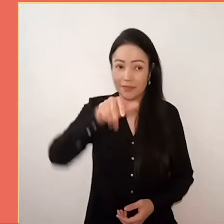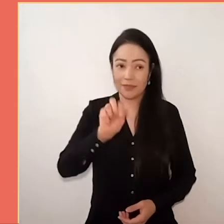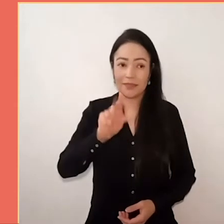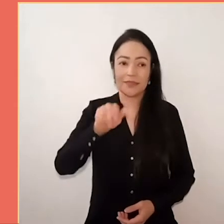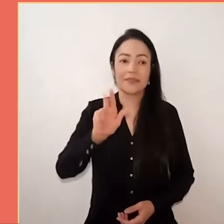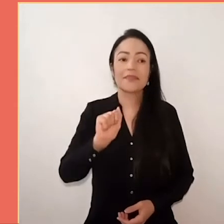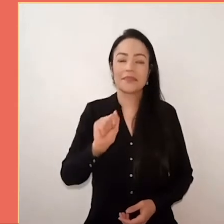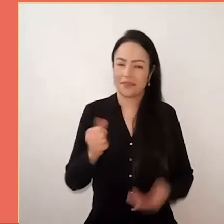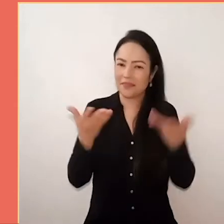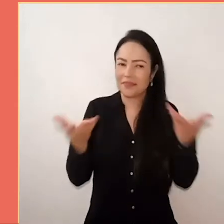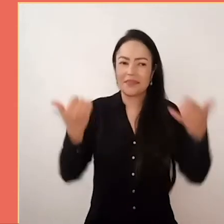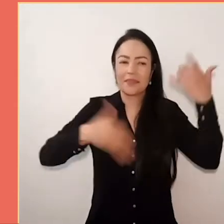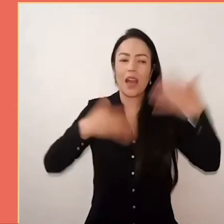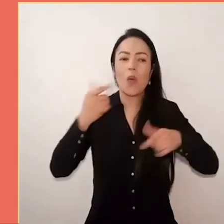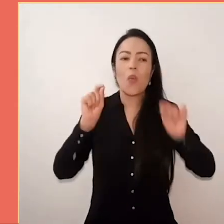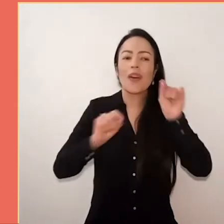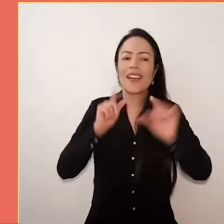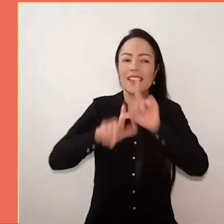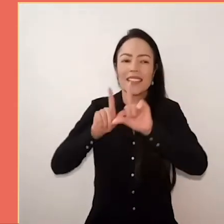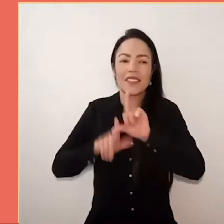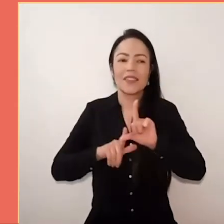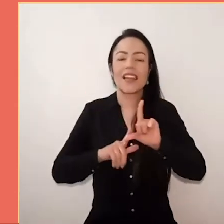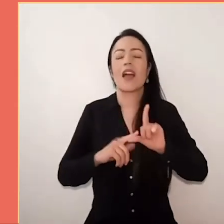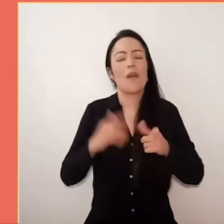essa explanação sobre o que é literatura, eu acho fundamental,